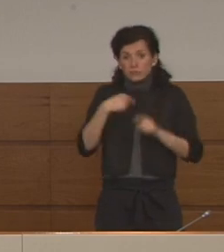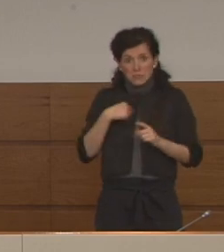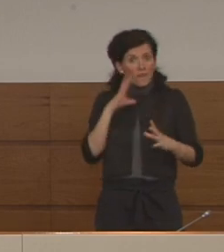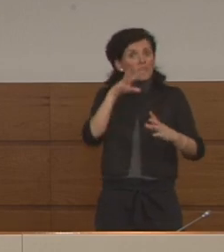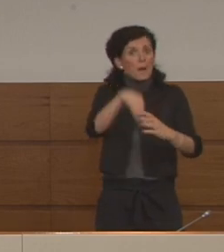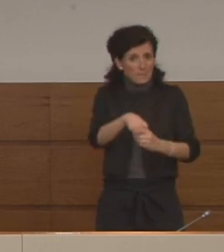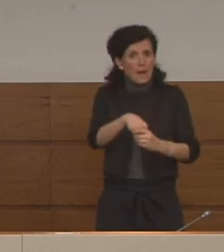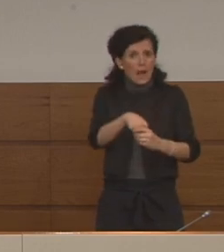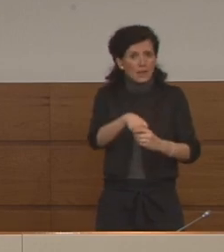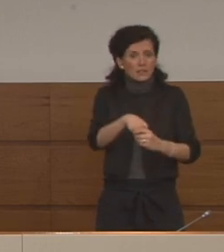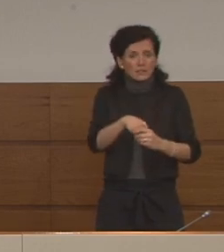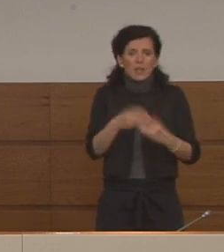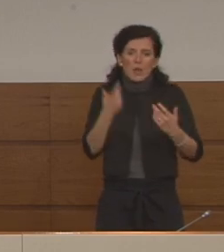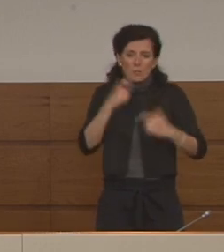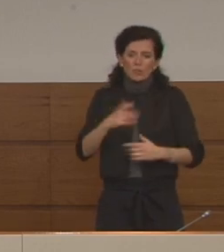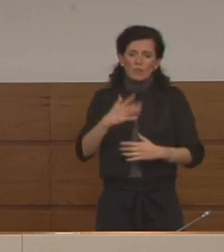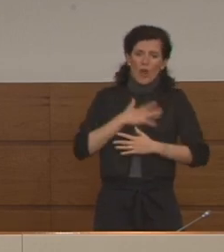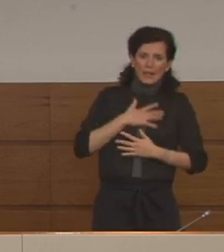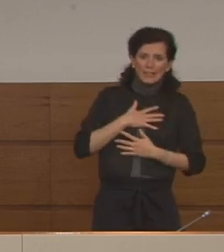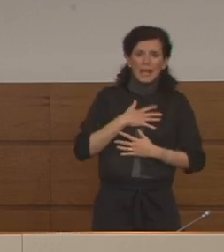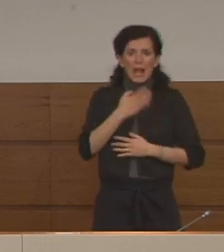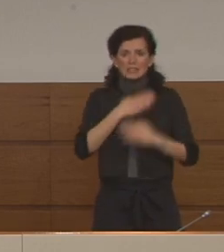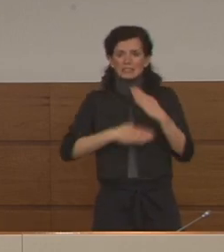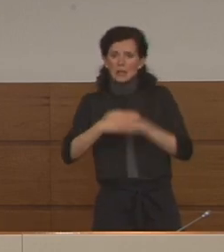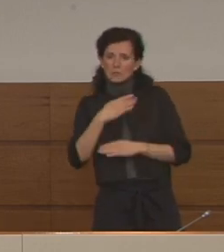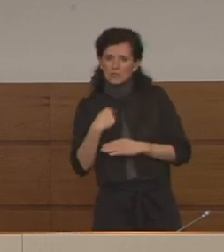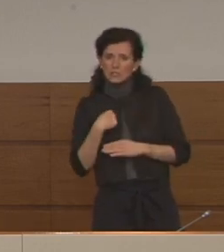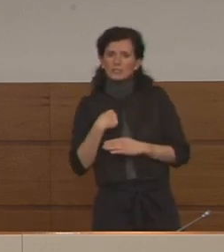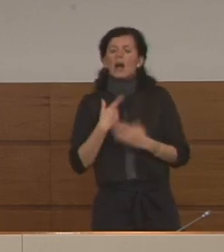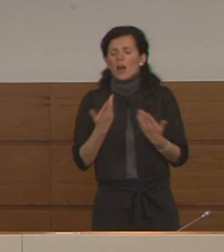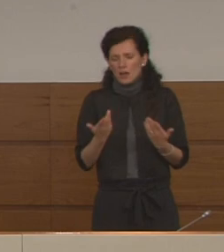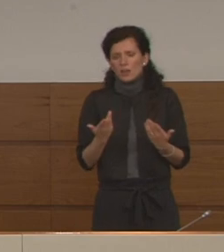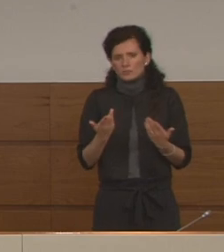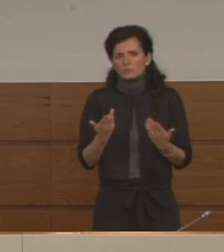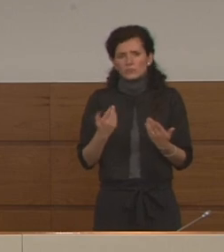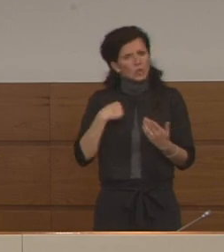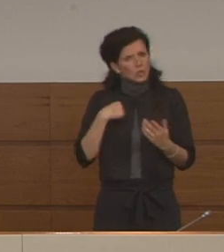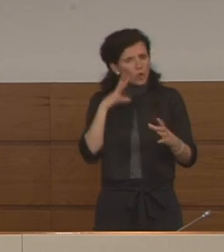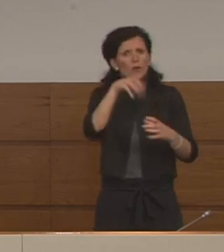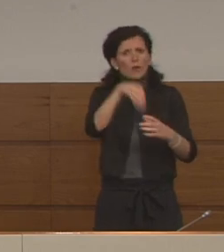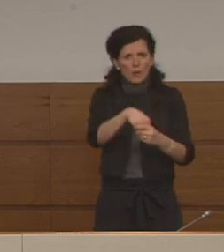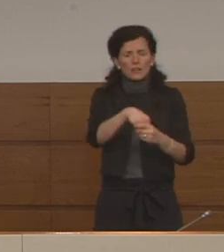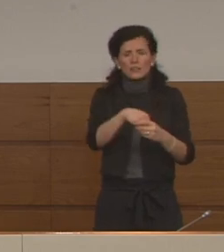rischio per l'età per la disabilità. Datemi una mano, insomma. Voglio sdrammatizzare.